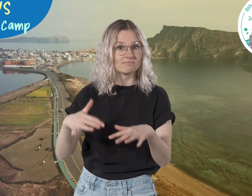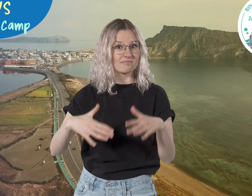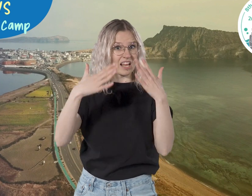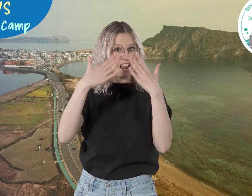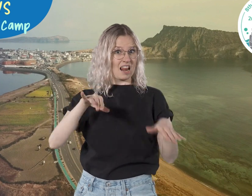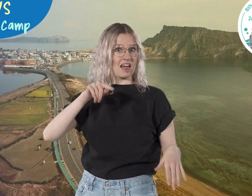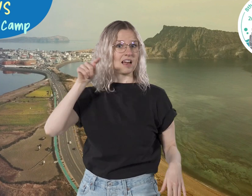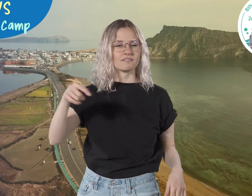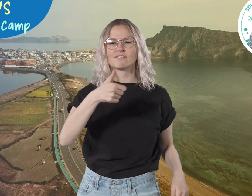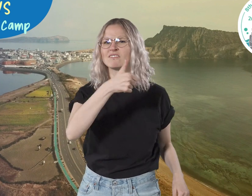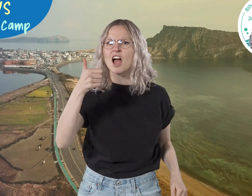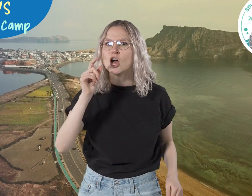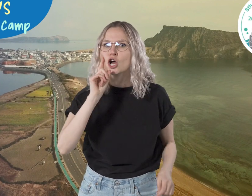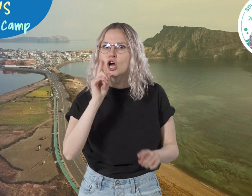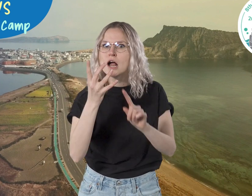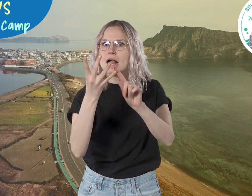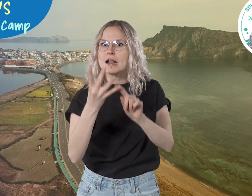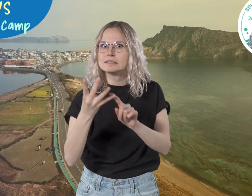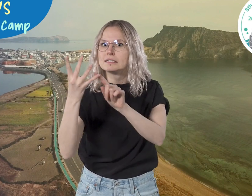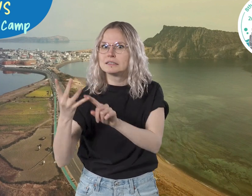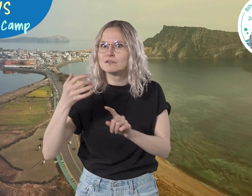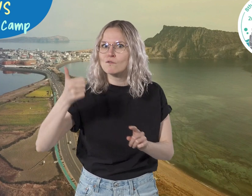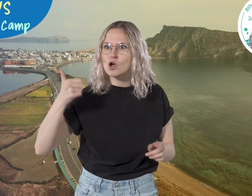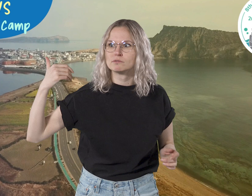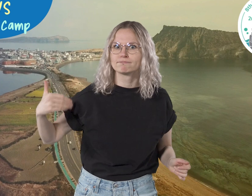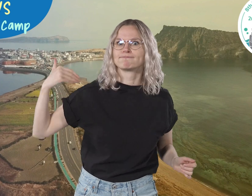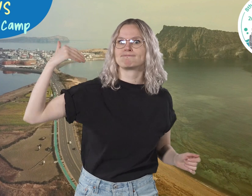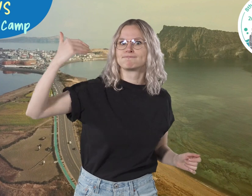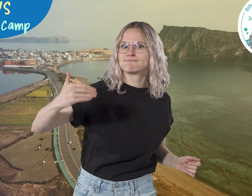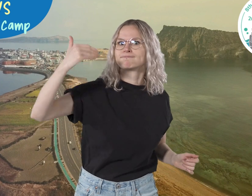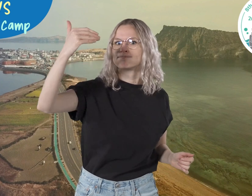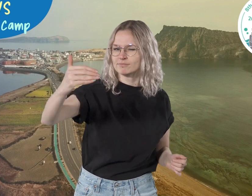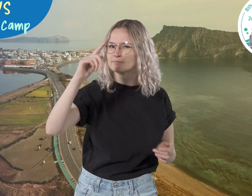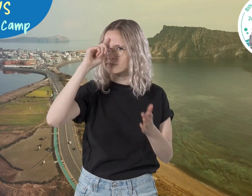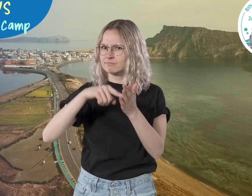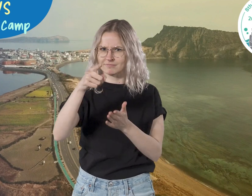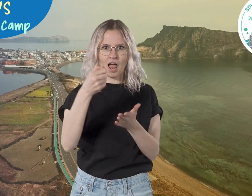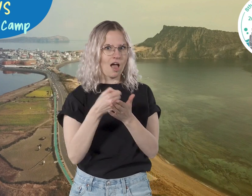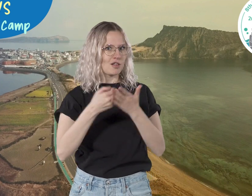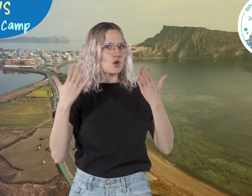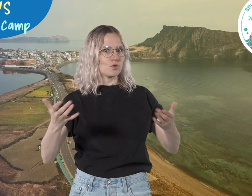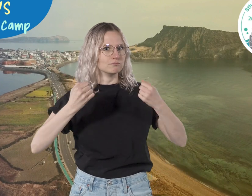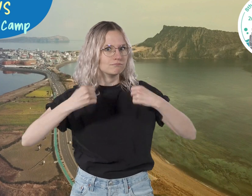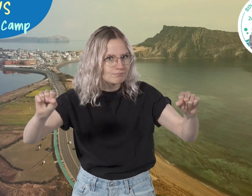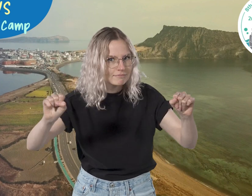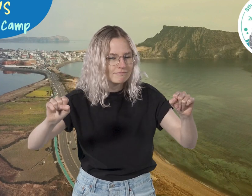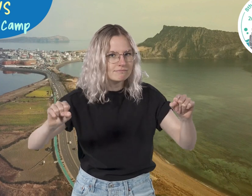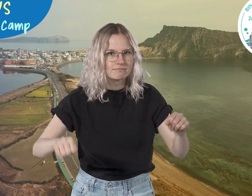Leiri järjestetään vain neljän vuoden välein, - joten tähän tilaisuuteen kannattaa tarttua!